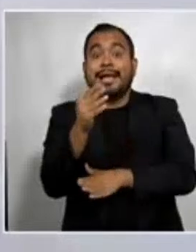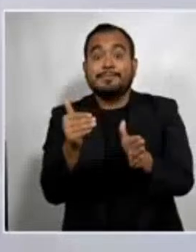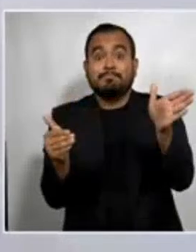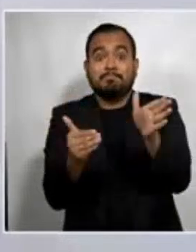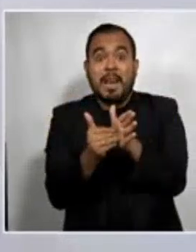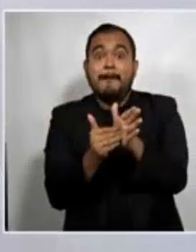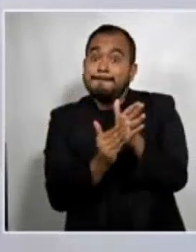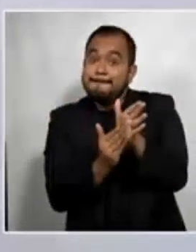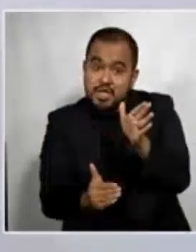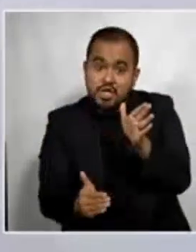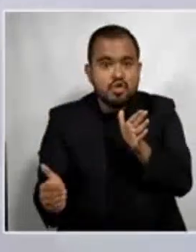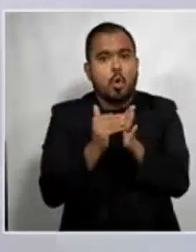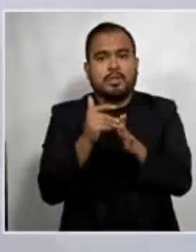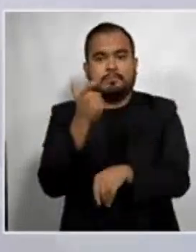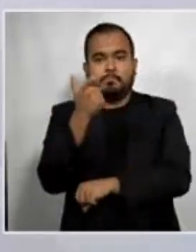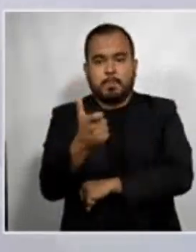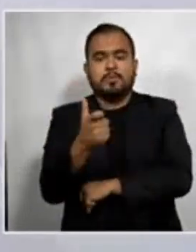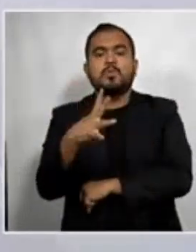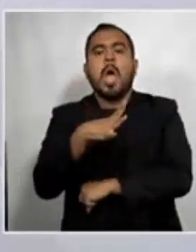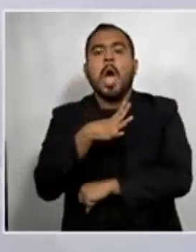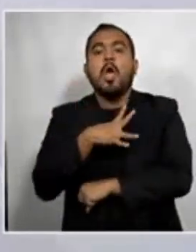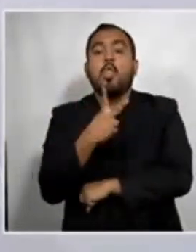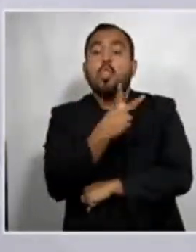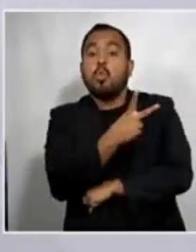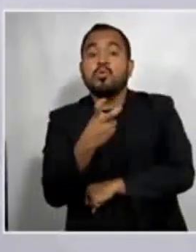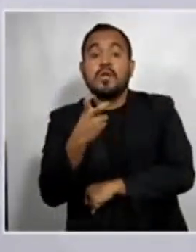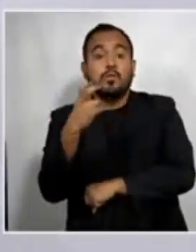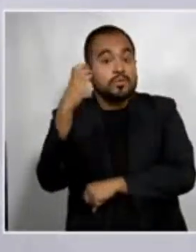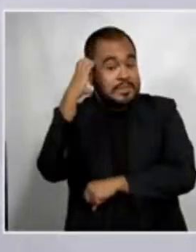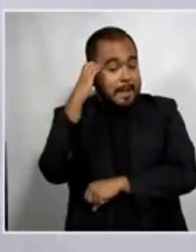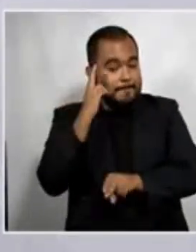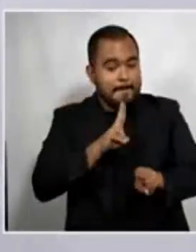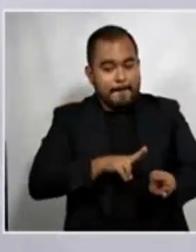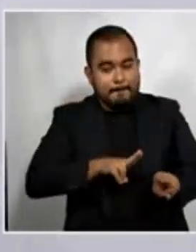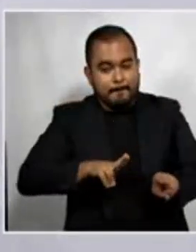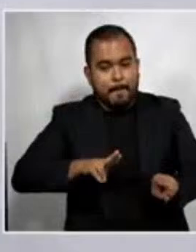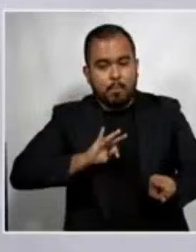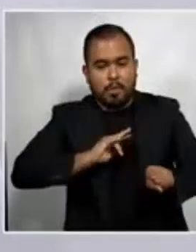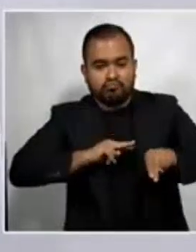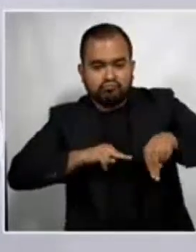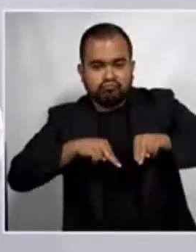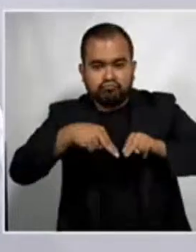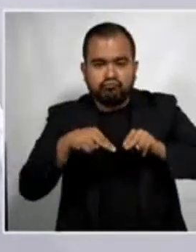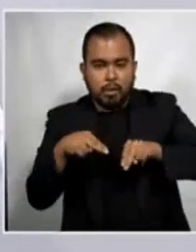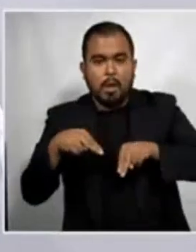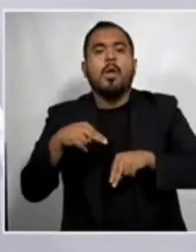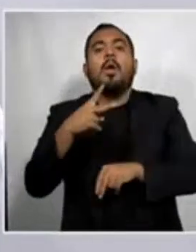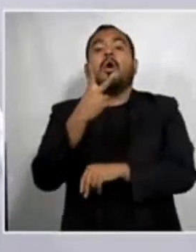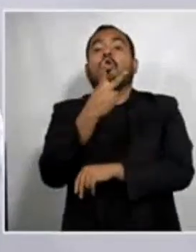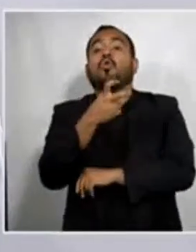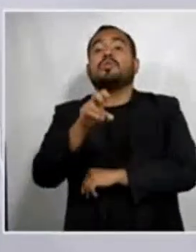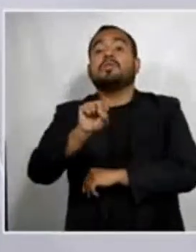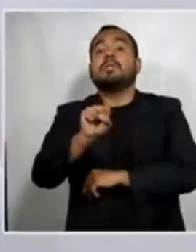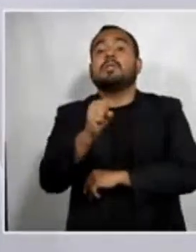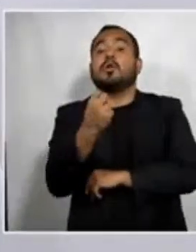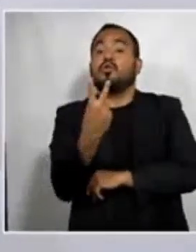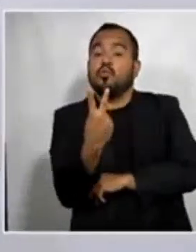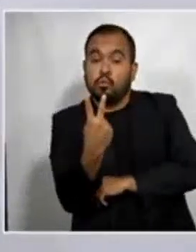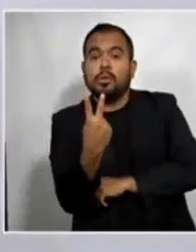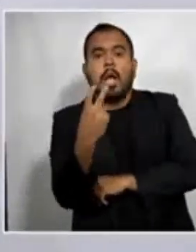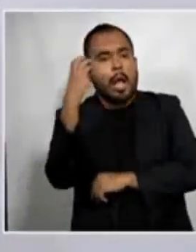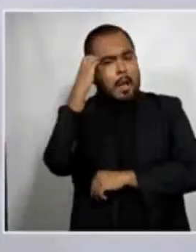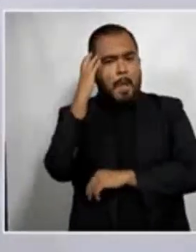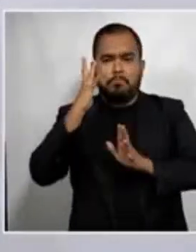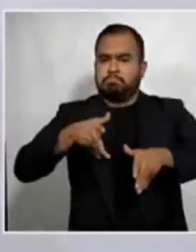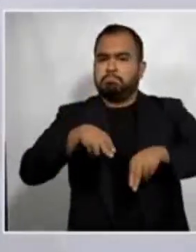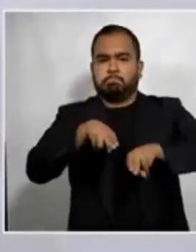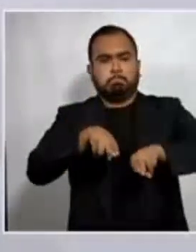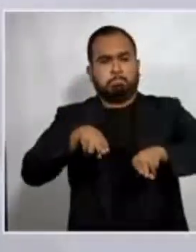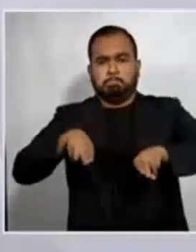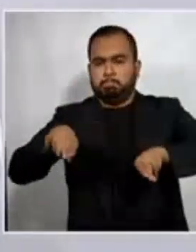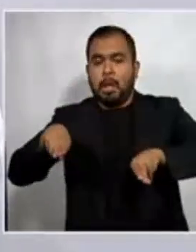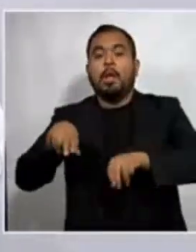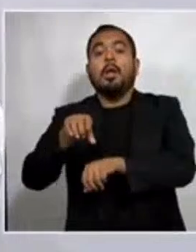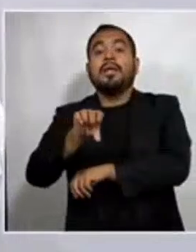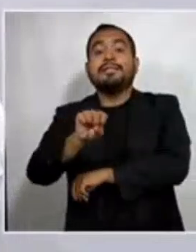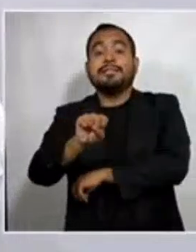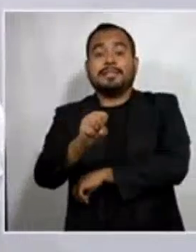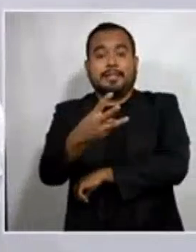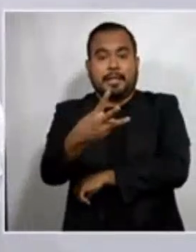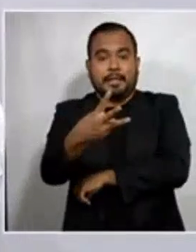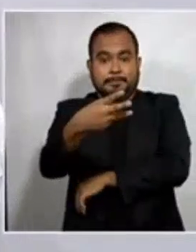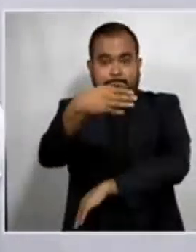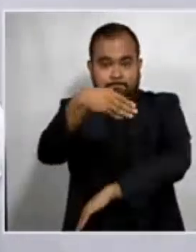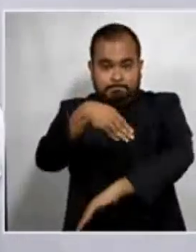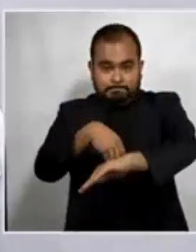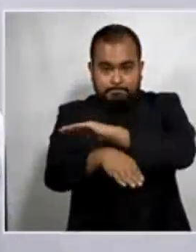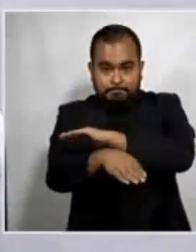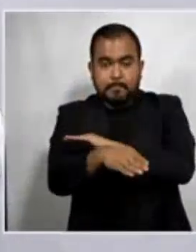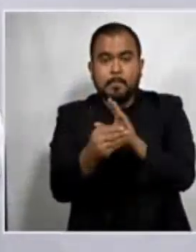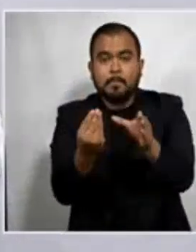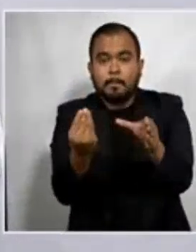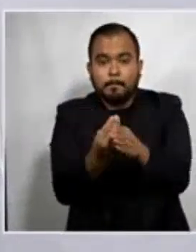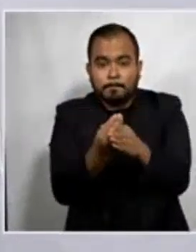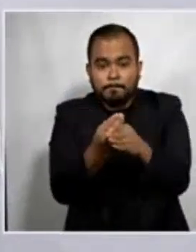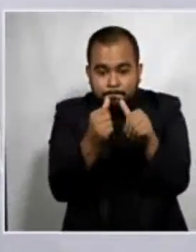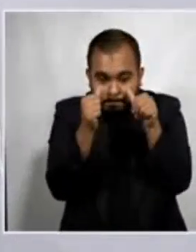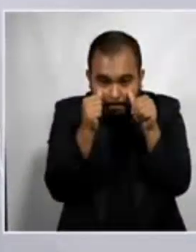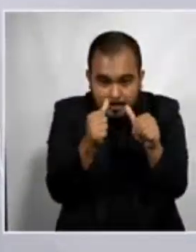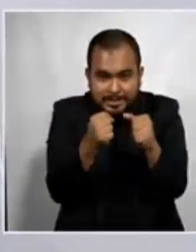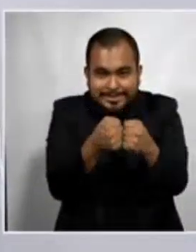tendrá 250 camas sensables, 262 camas no sensables, 63 consultorios, 36 especialidades,